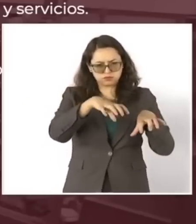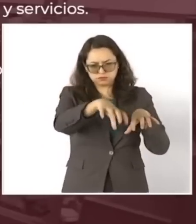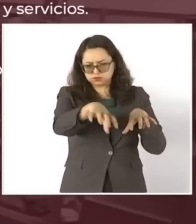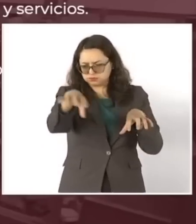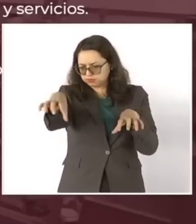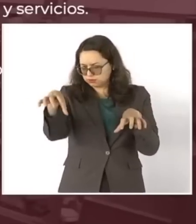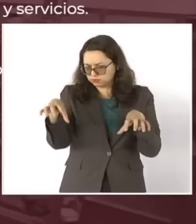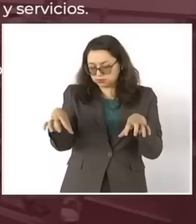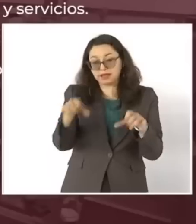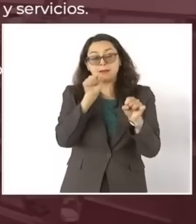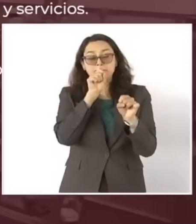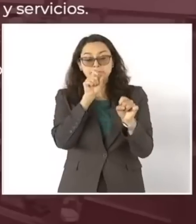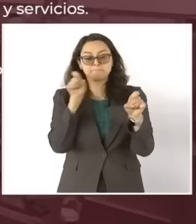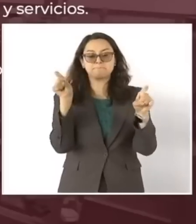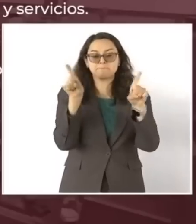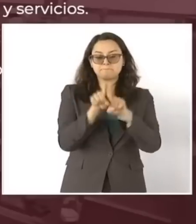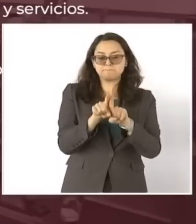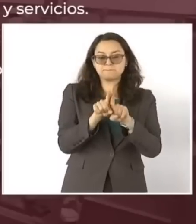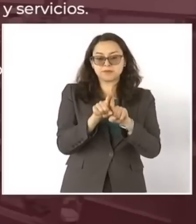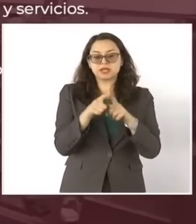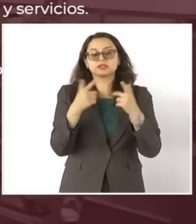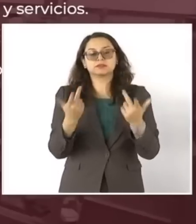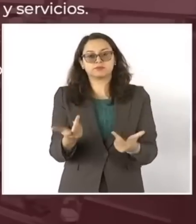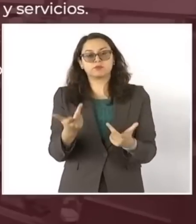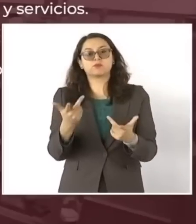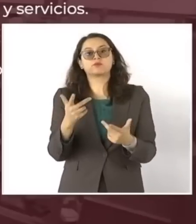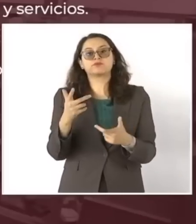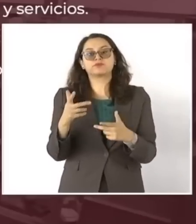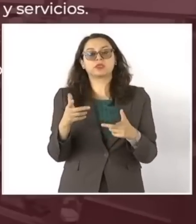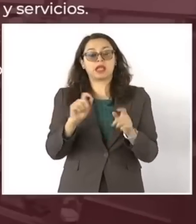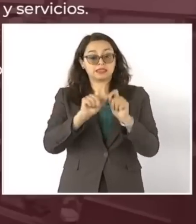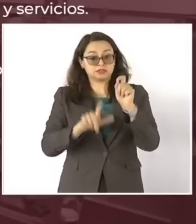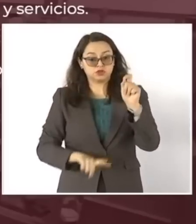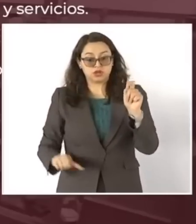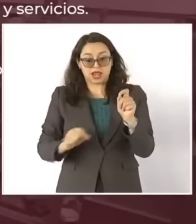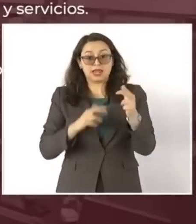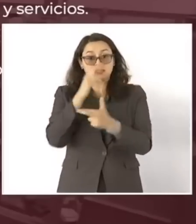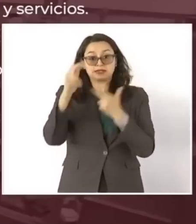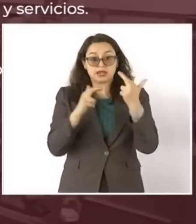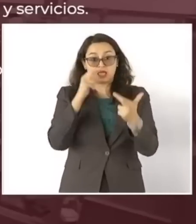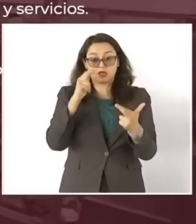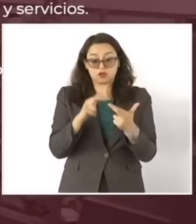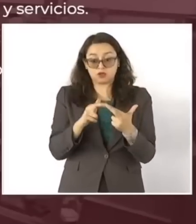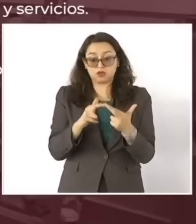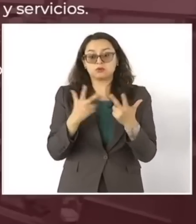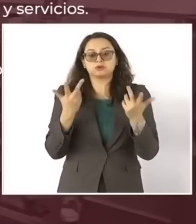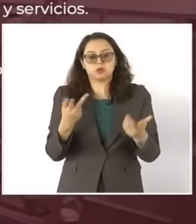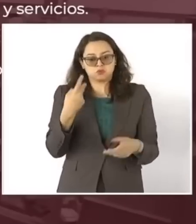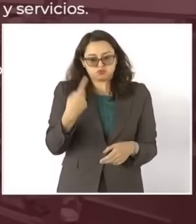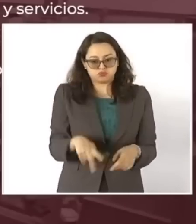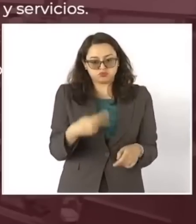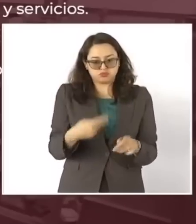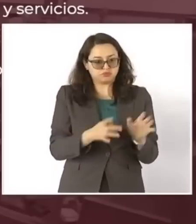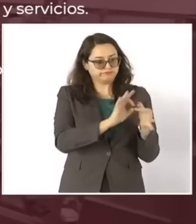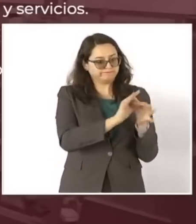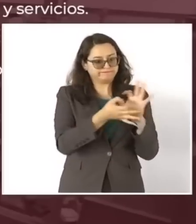nacional y regional y ampliar la sustitución de importaciones con cadenas de valor relanzar el